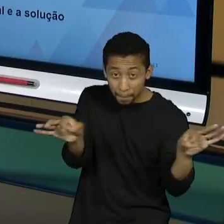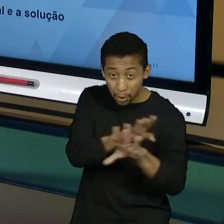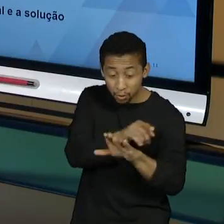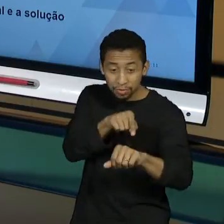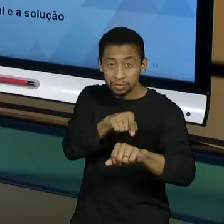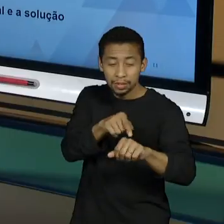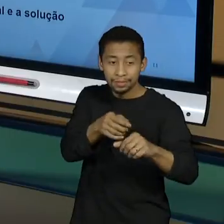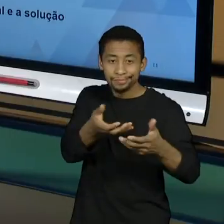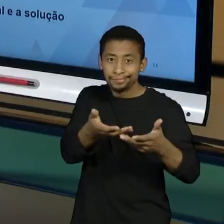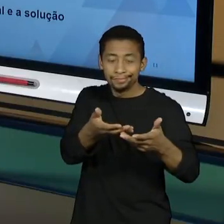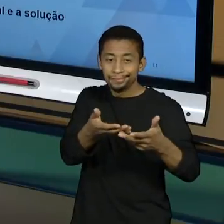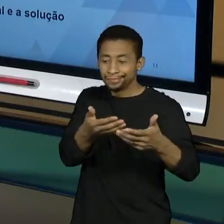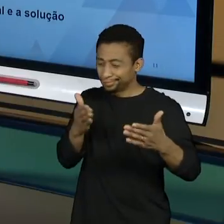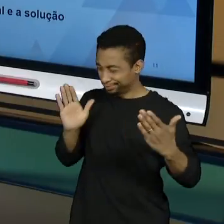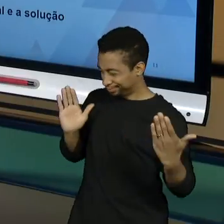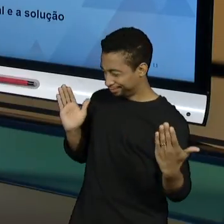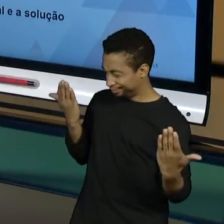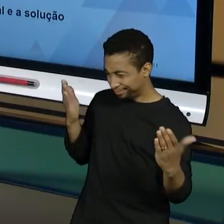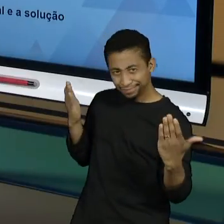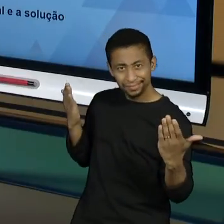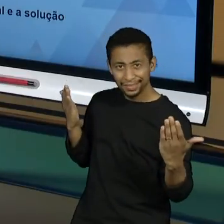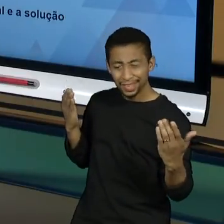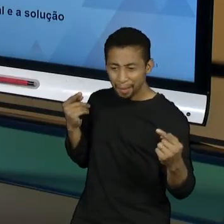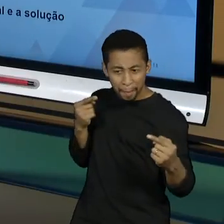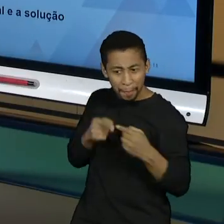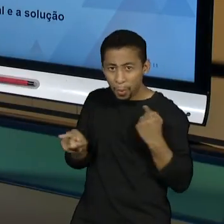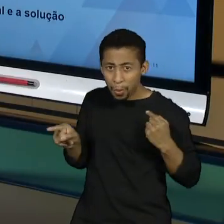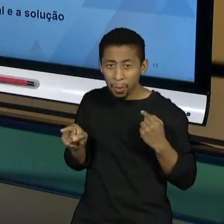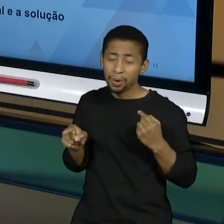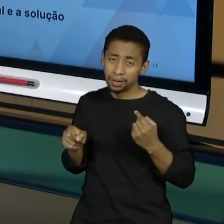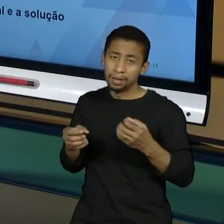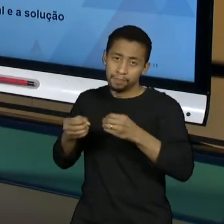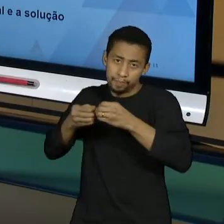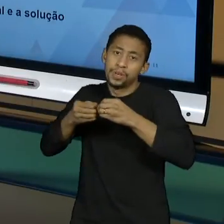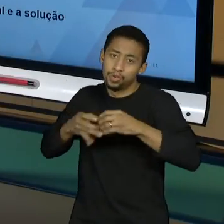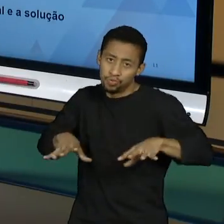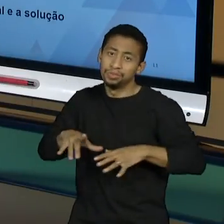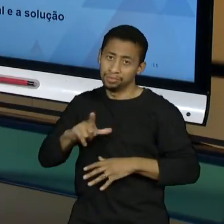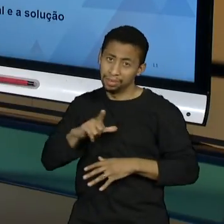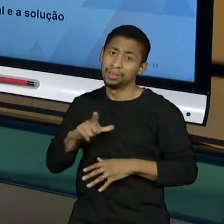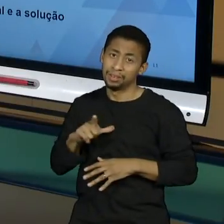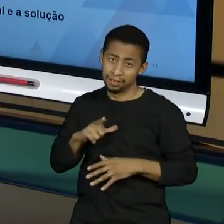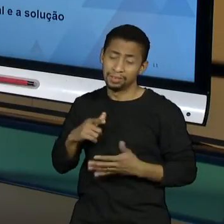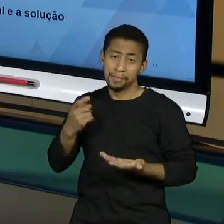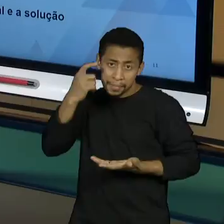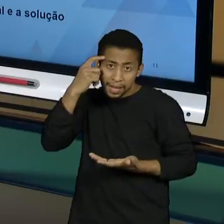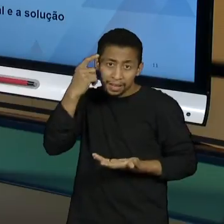ENVOLVE UMA SÉRIE DE COISAS. ENTÃO VOCÊ VÁ FAZENDO ESSE TREINO, O QUE VOCÊ PENSA, QUAL FOI